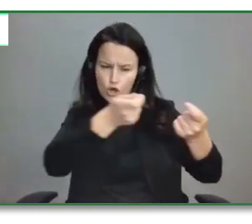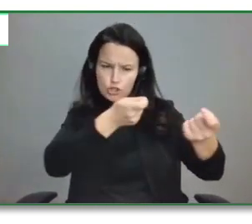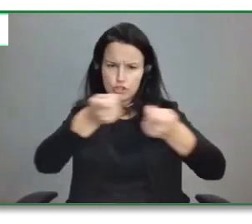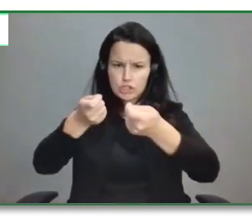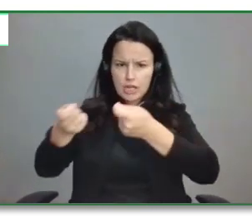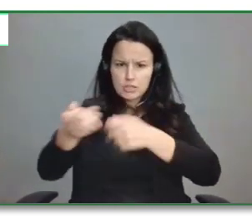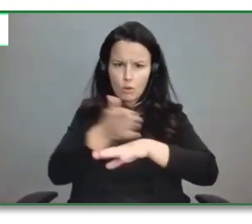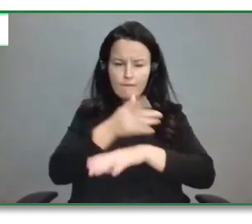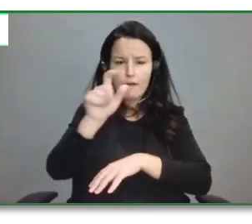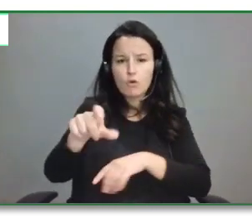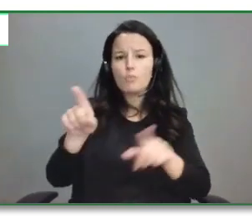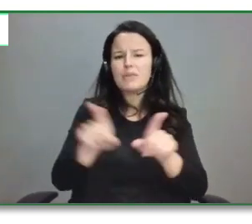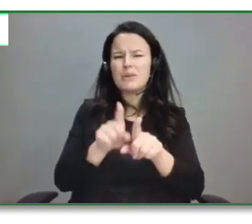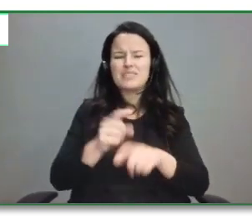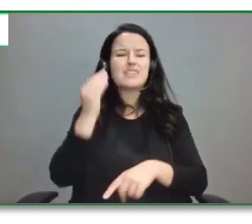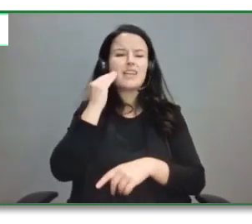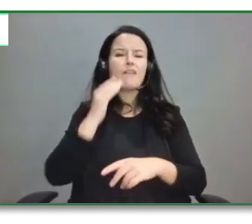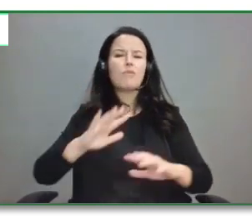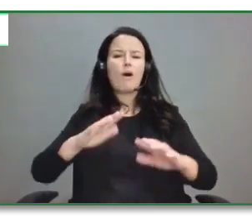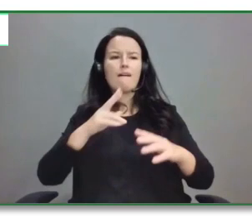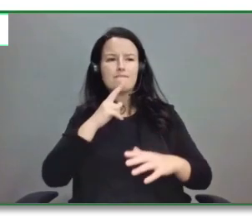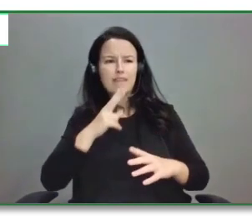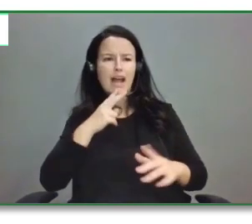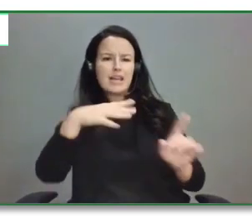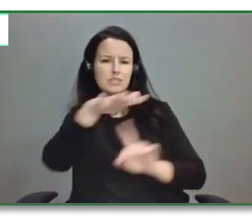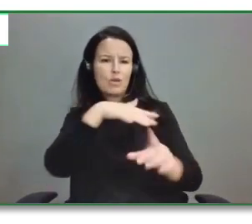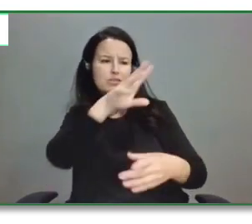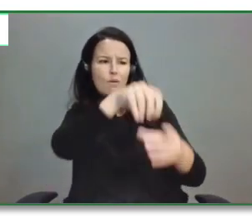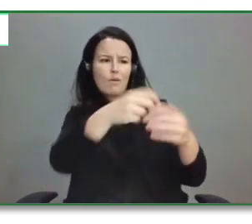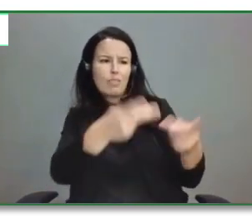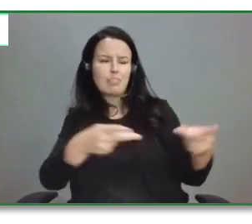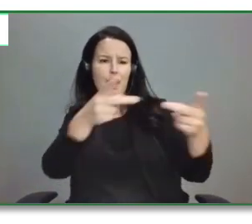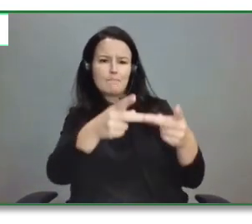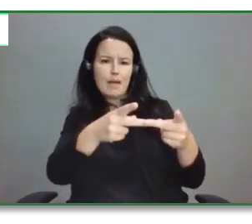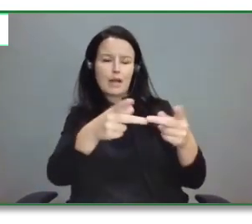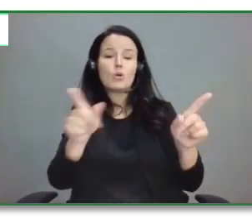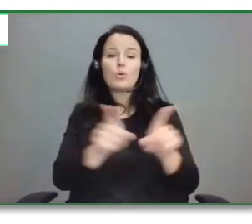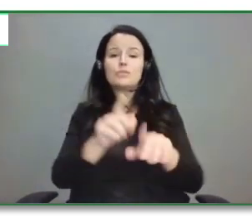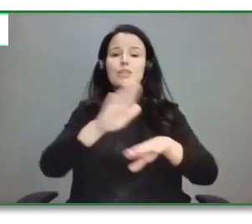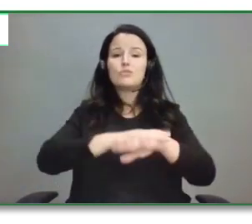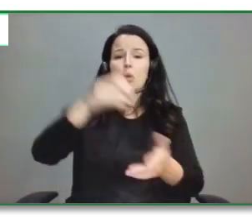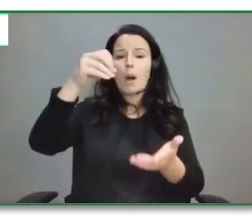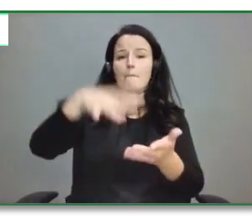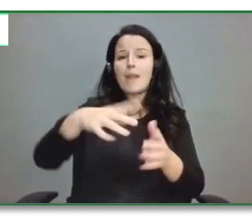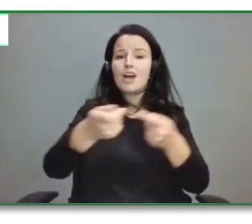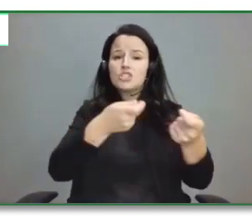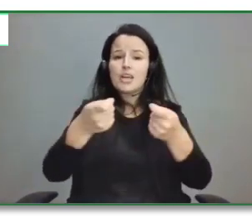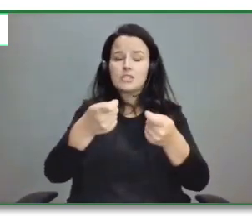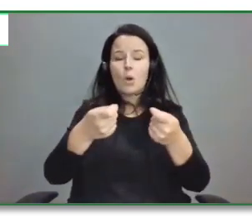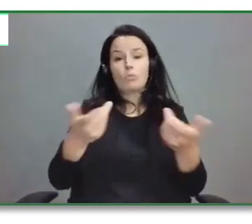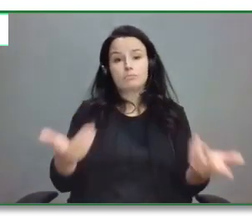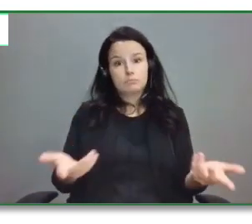fables sur l'état des parcs ça devrait être prise en compte dans les plans de gestion des parts internet étant devenu